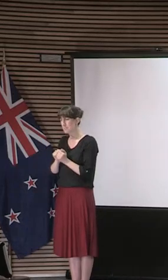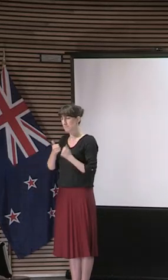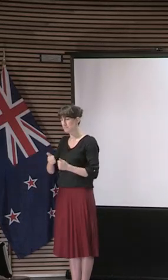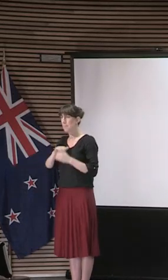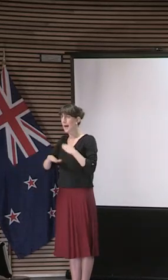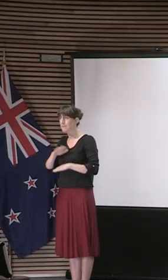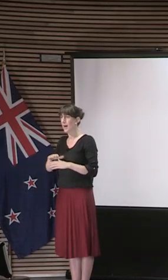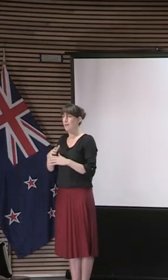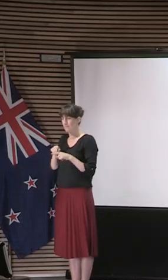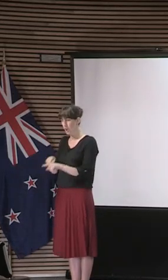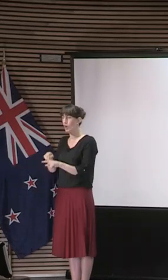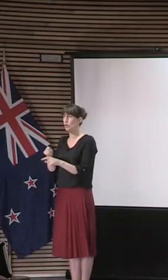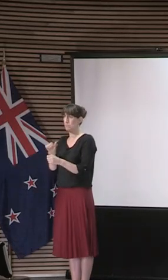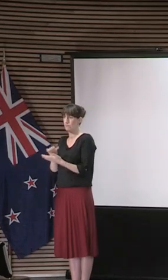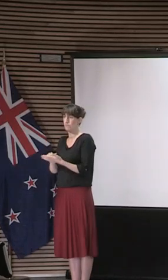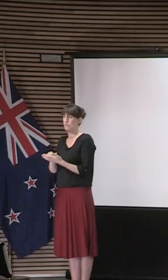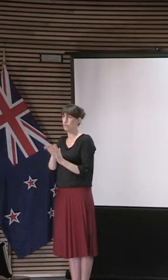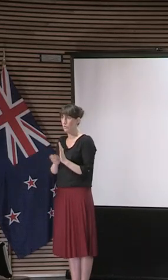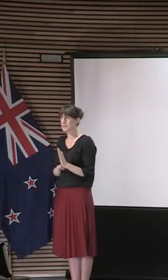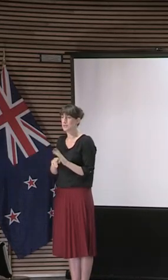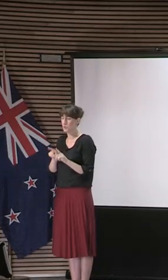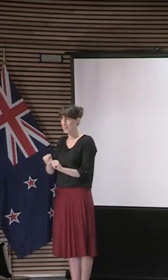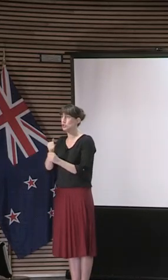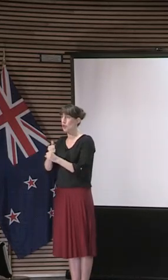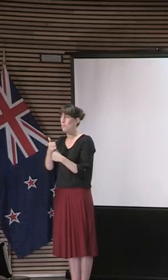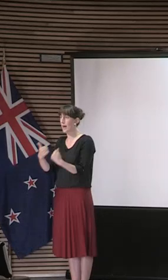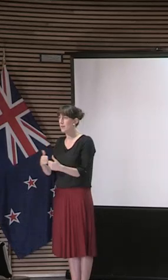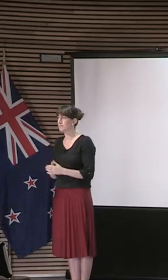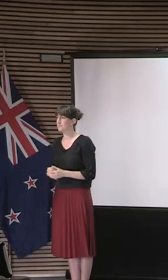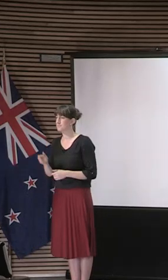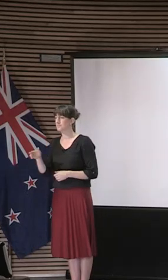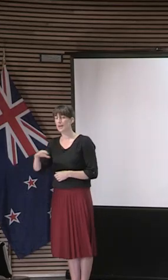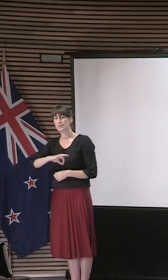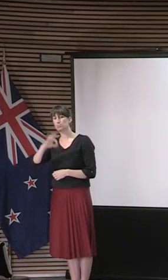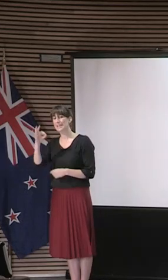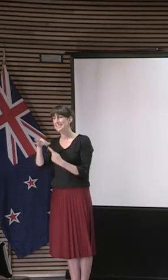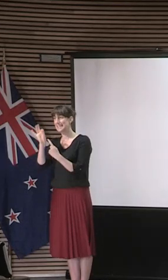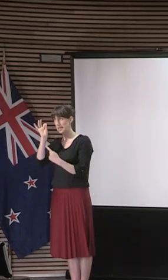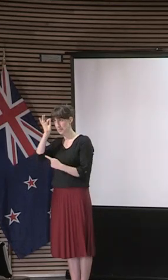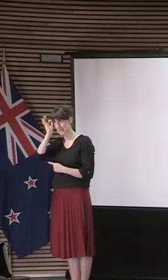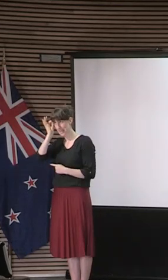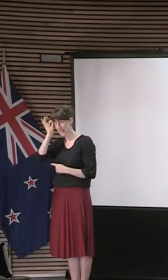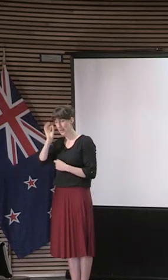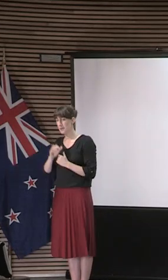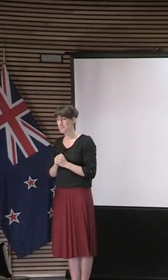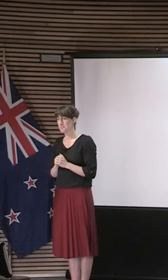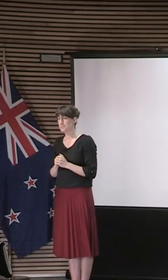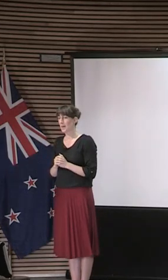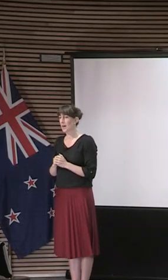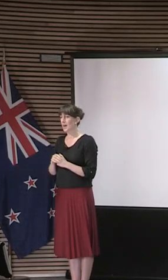ano. A kaore au e taurangi mo